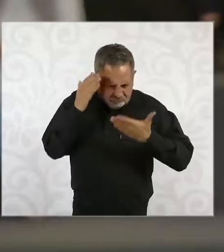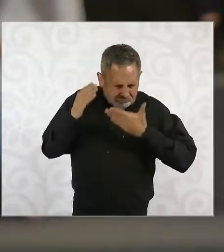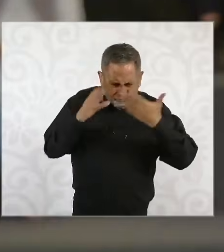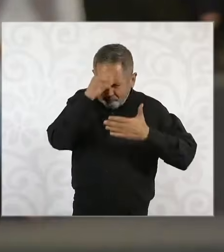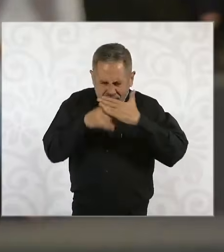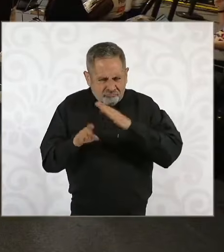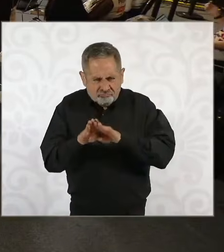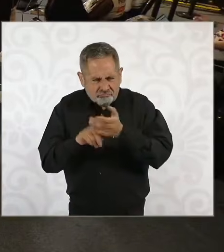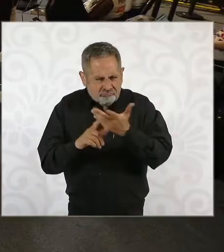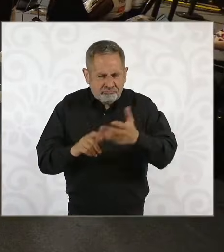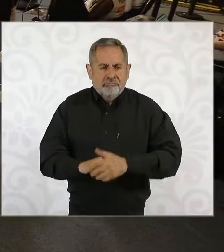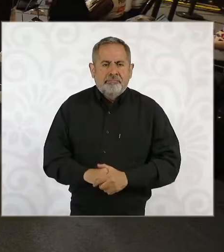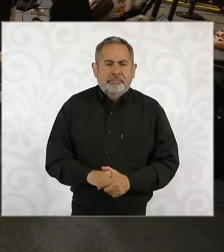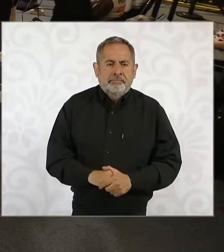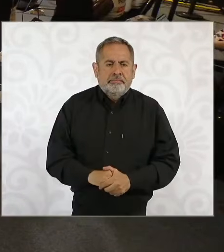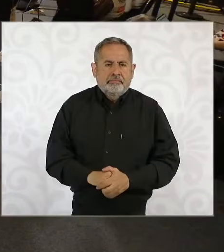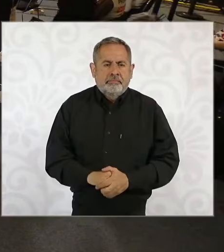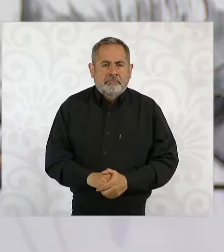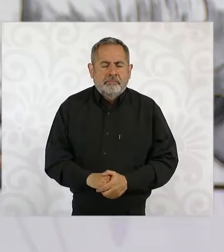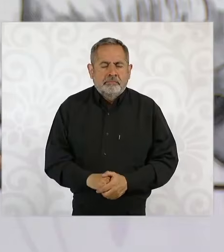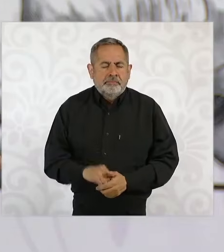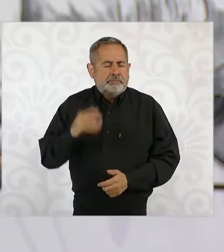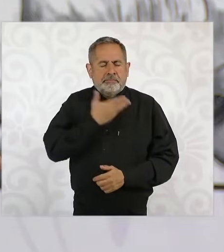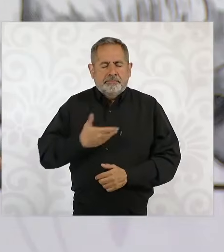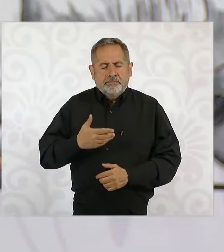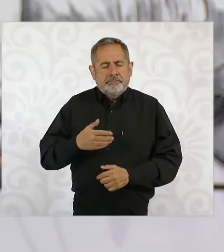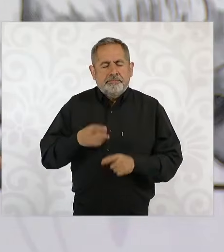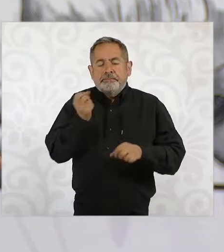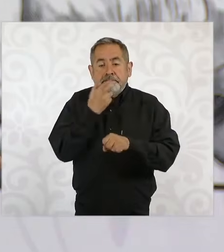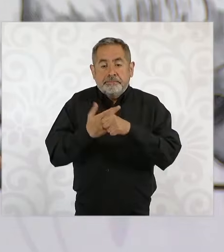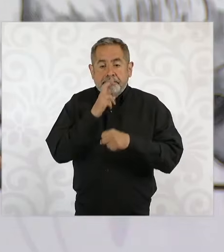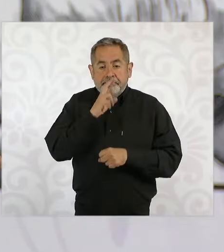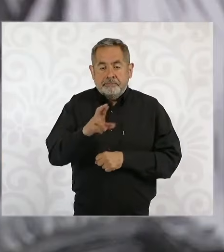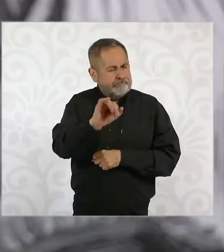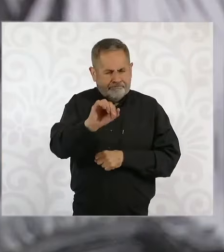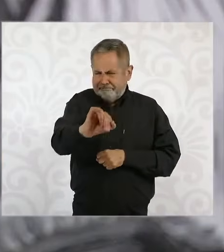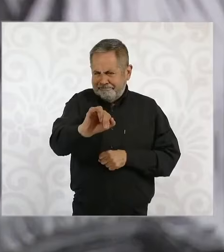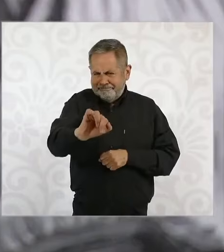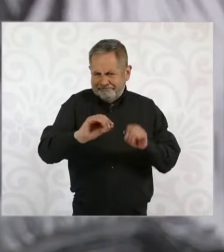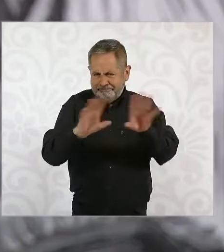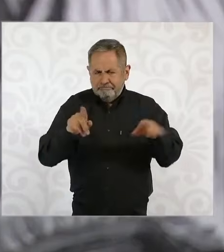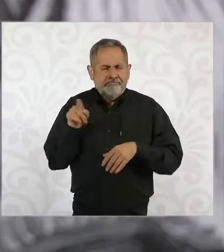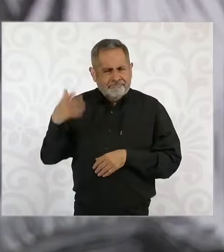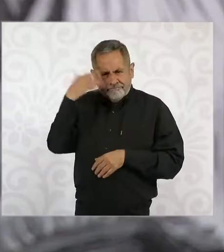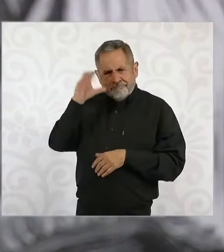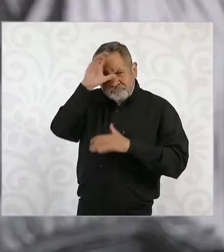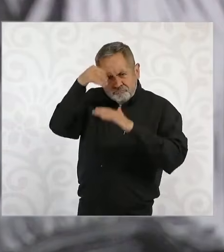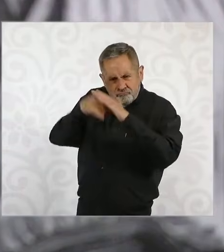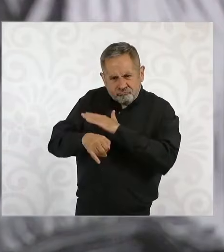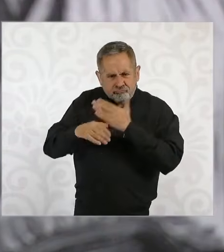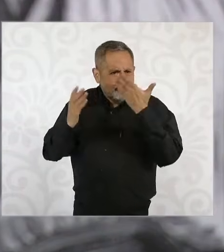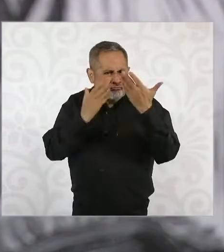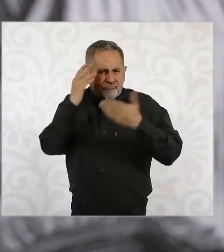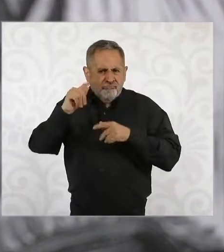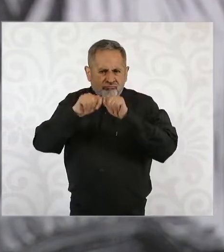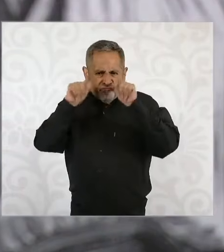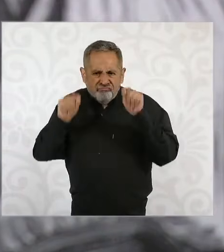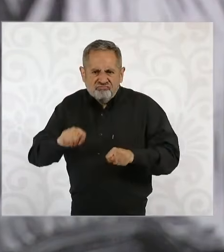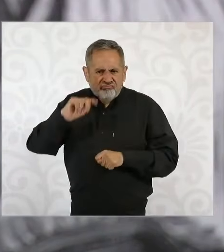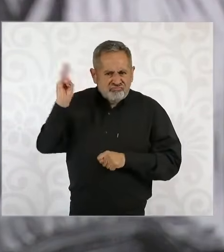Sí. Y yo le agregaría también el del Sí, sí, sí. Ella es científica y para todo quiere este